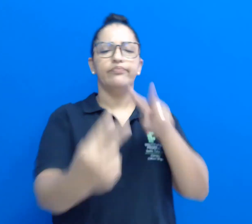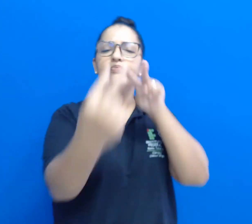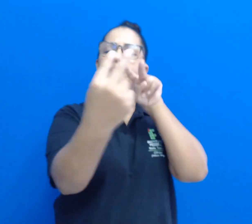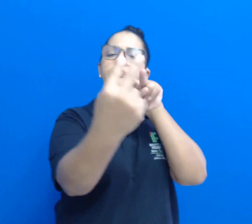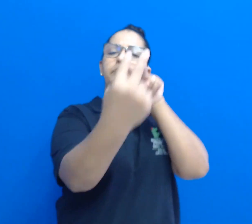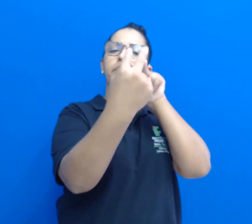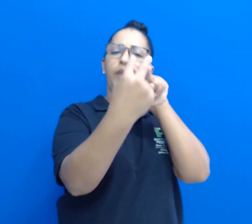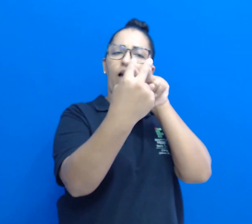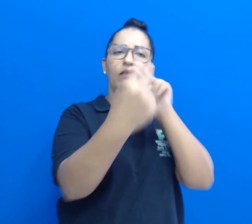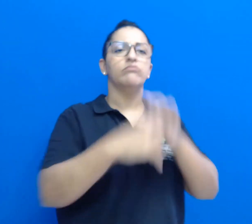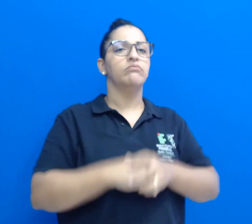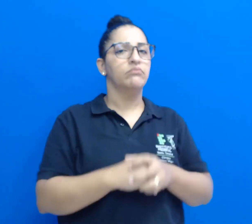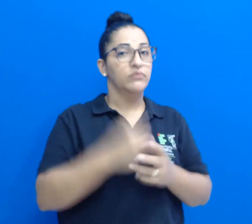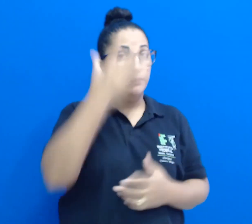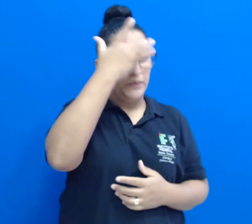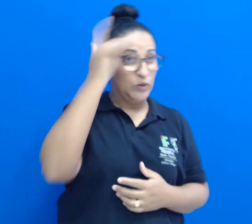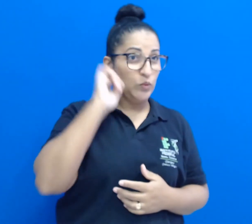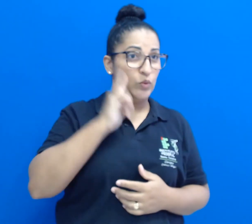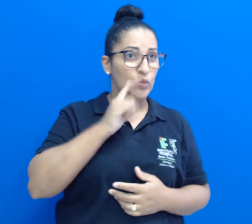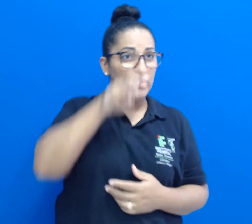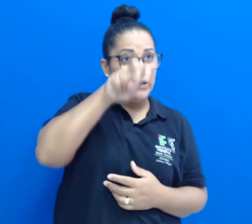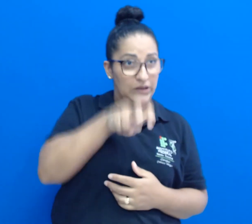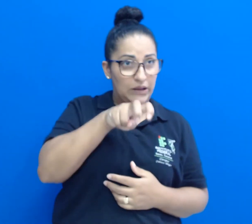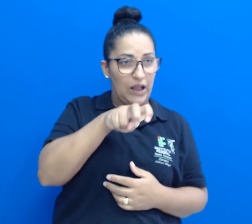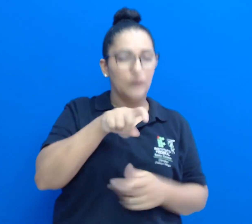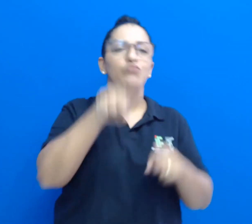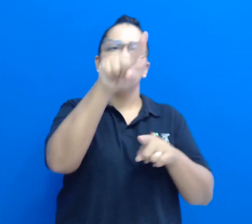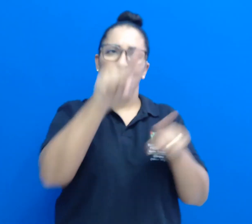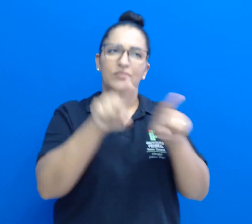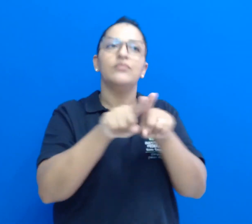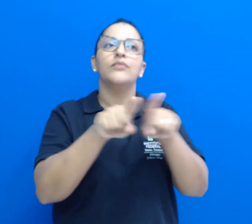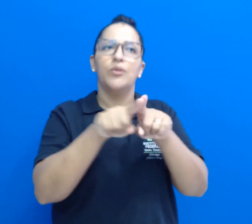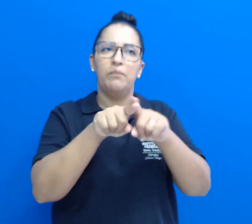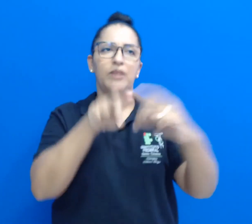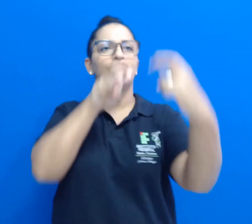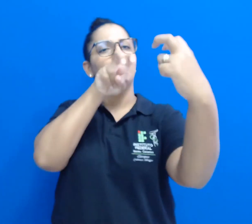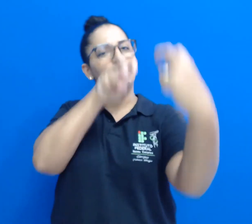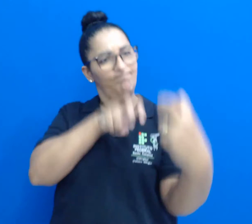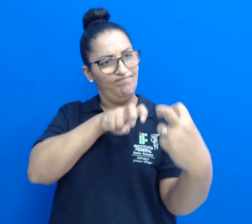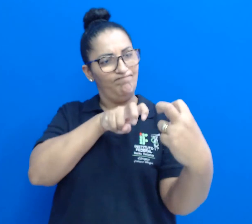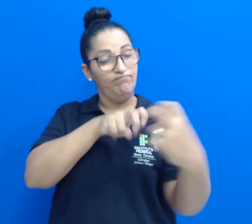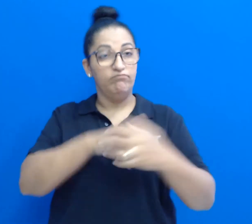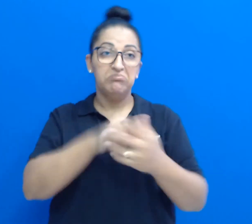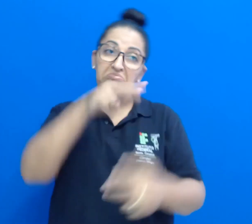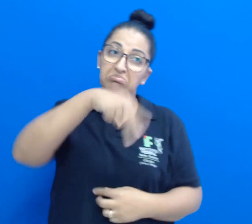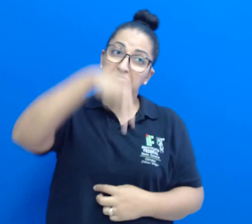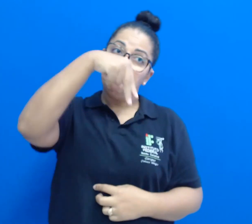Feito contato visual, se a pessoa estiver sentada você também deve sentar,